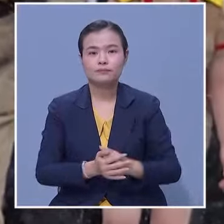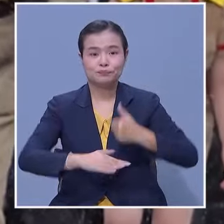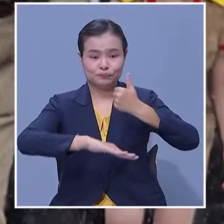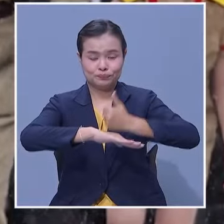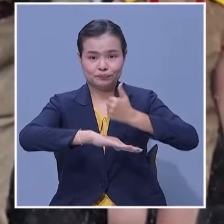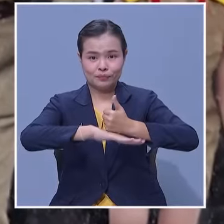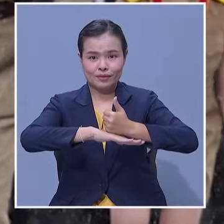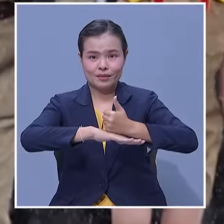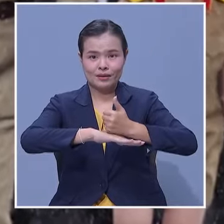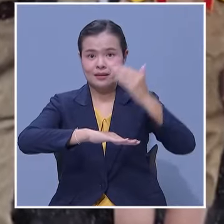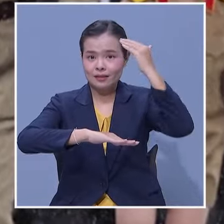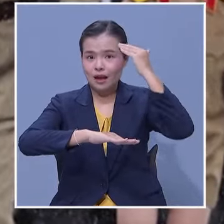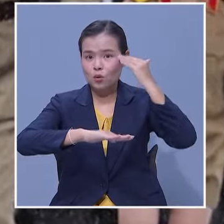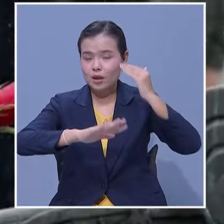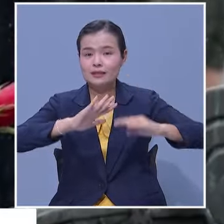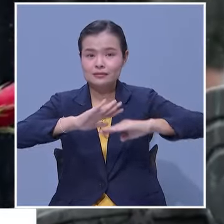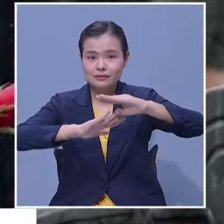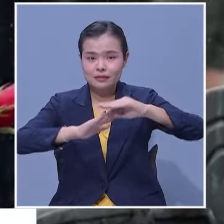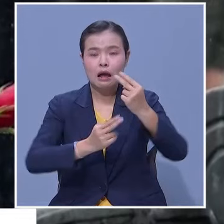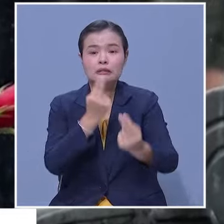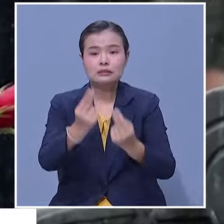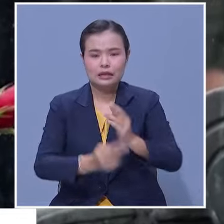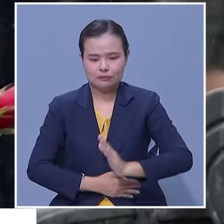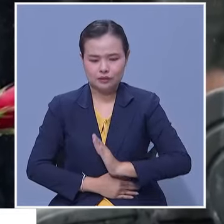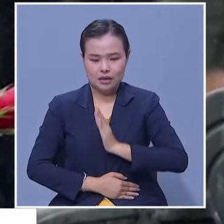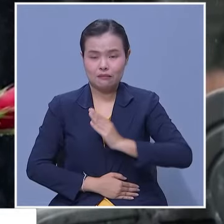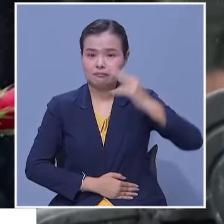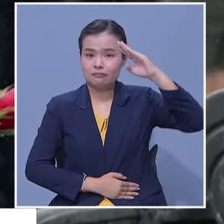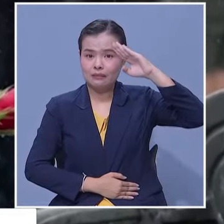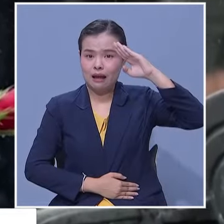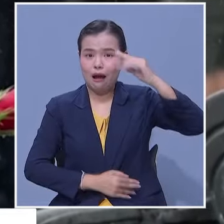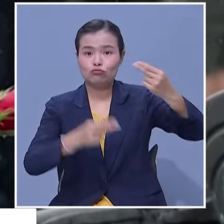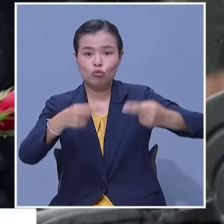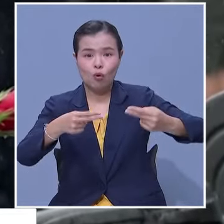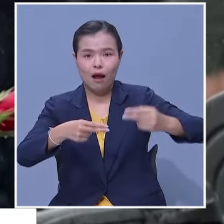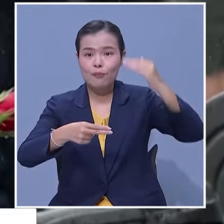เหนือค่ะเยี่ยมชมอนุสรณ์สถานเพื่อเป็น เกียรติแก่ทหารผ่านศึกในสงครามเกาหลีปี